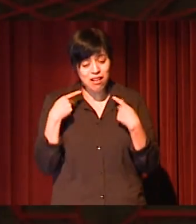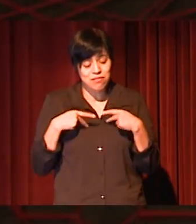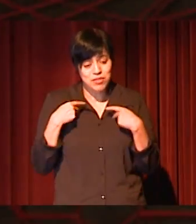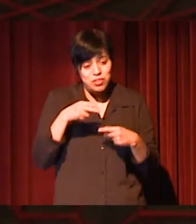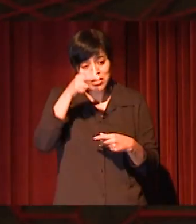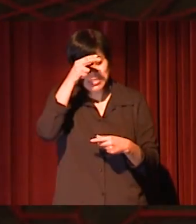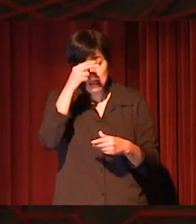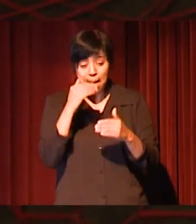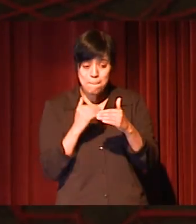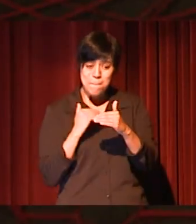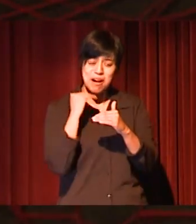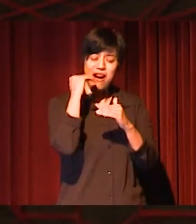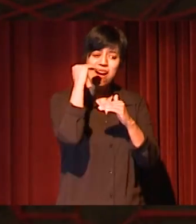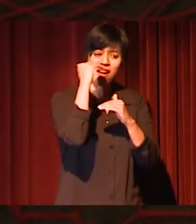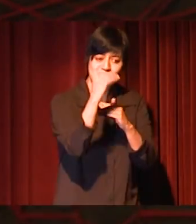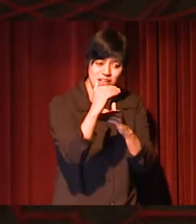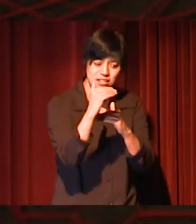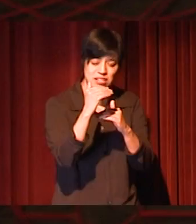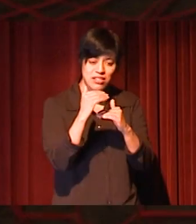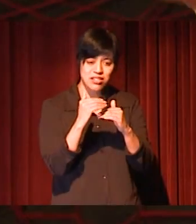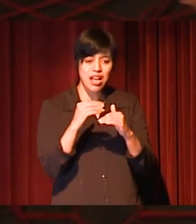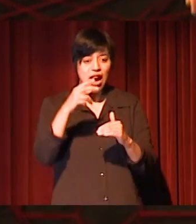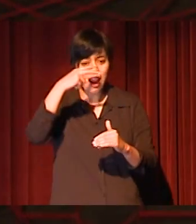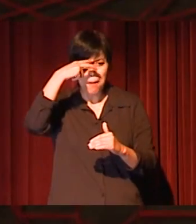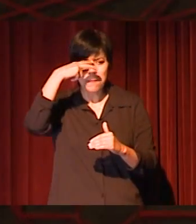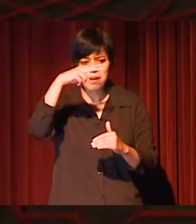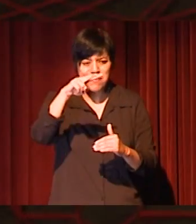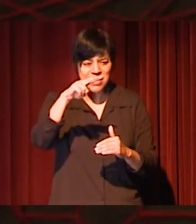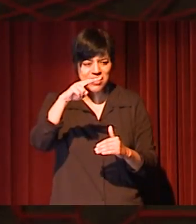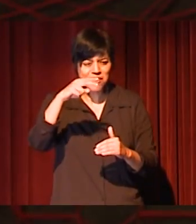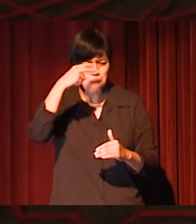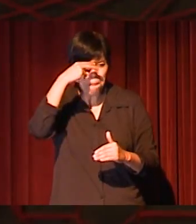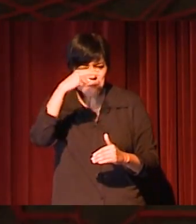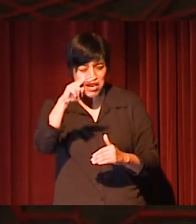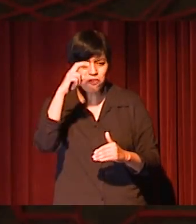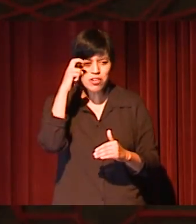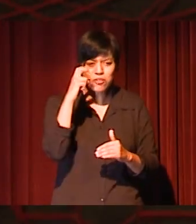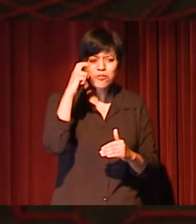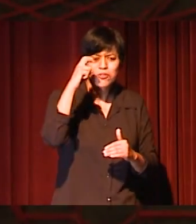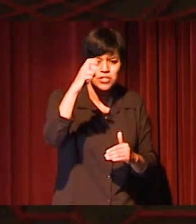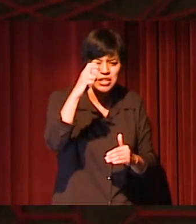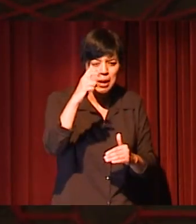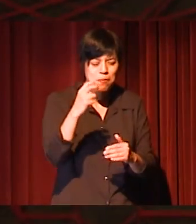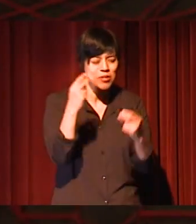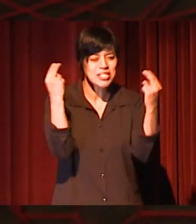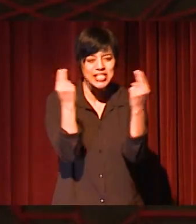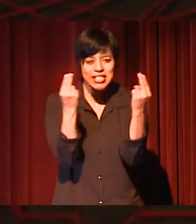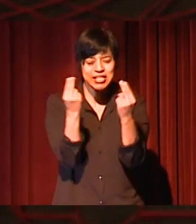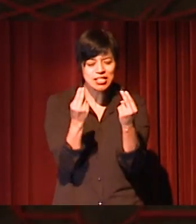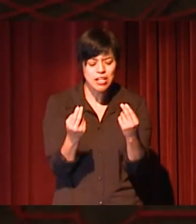y construir un México como el que estoy segura todos aquí soñamos, es indispensable una educación de calidad.